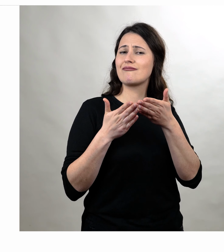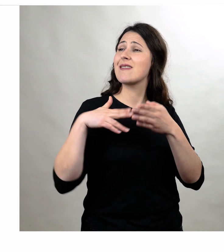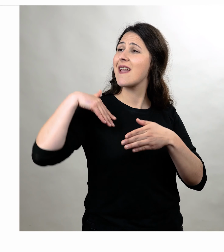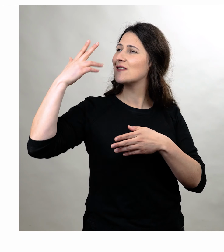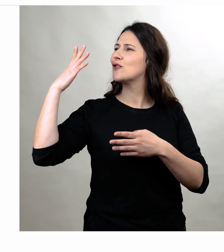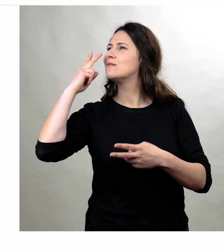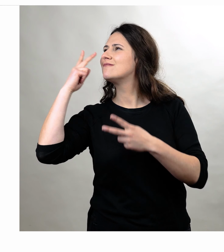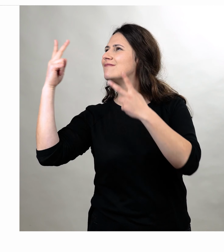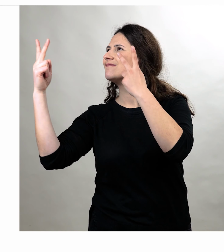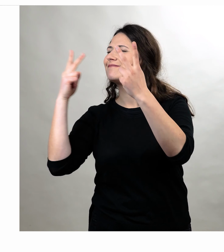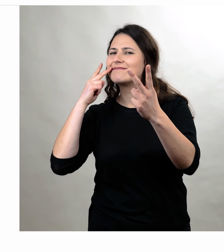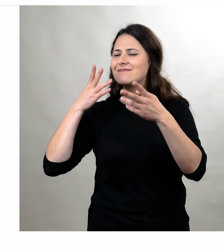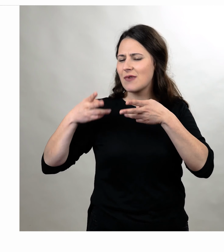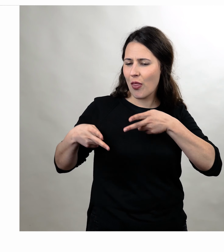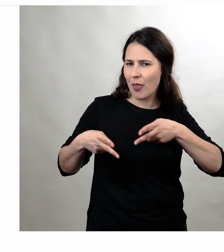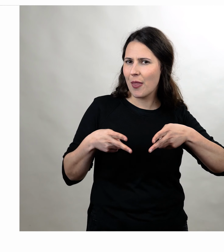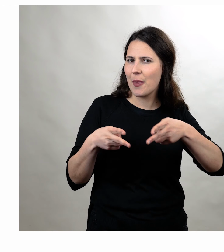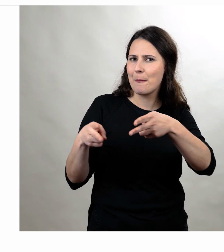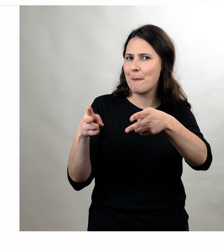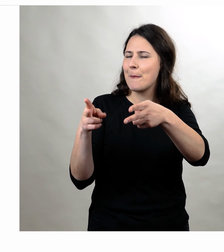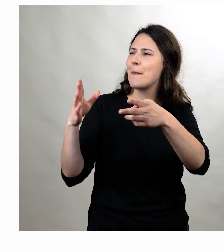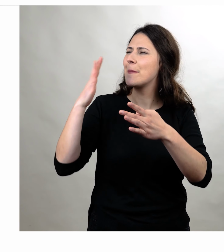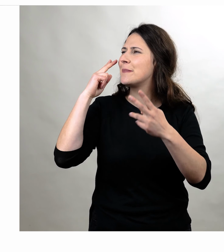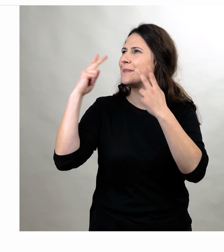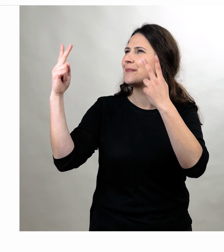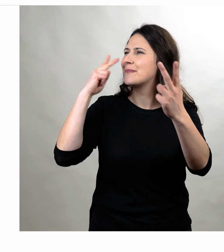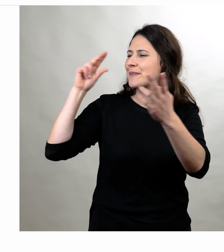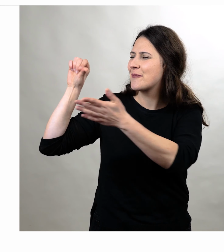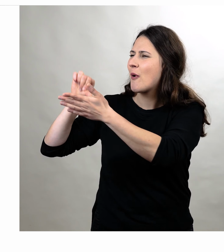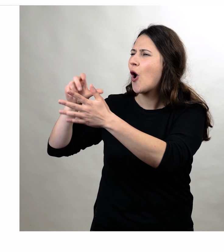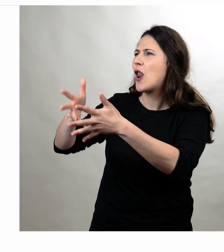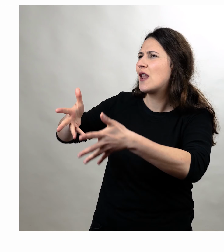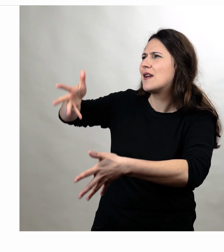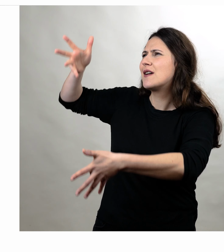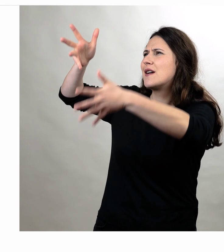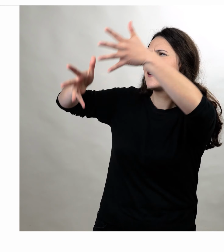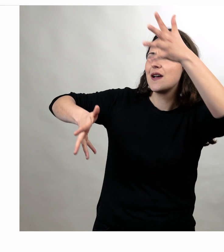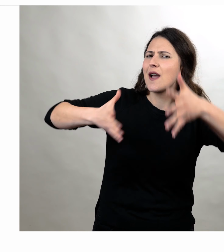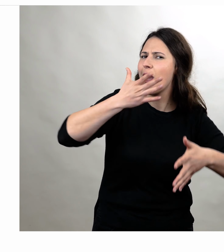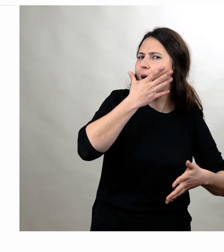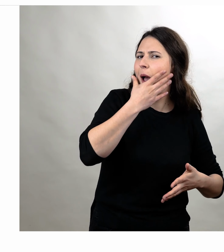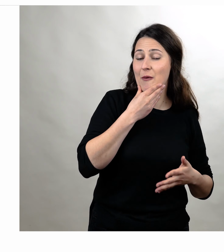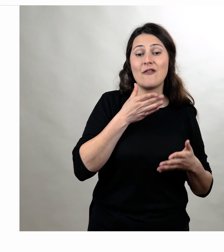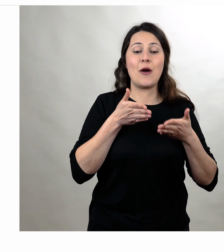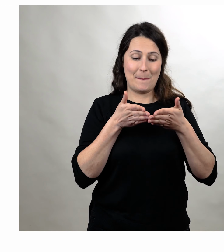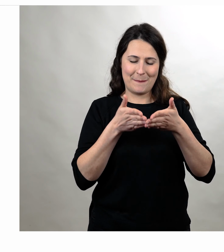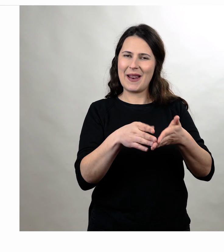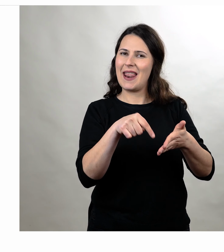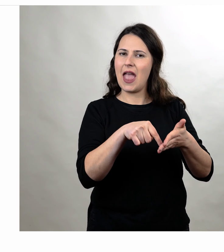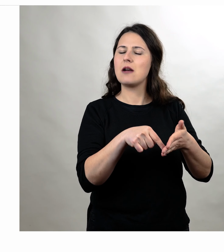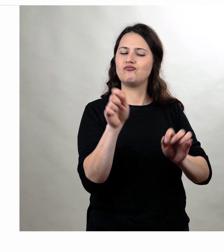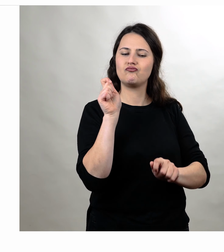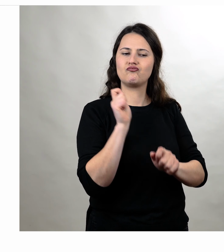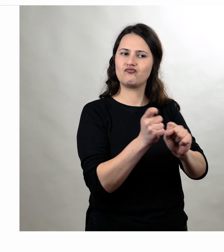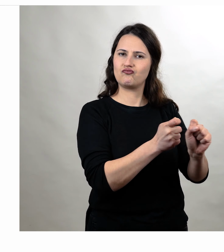Τα κρουαζιερόπλοια είναι όλα καλά συντηρημένα και καλά εξοπλισμένα.